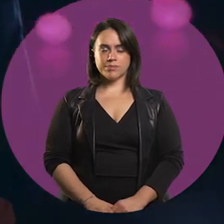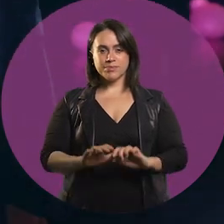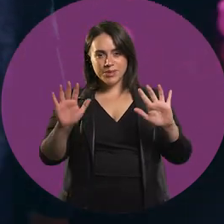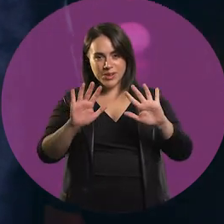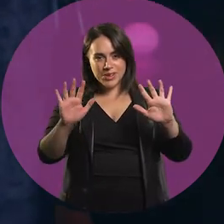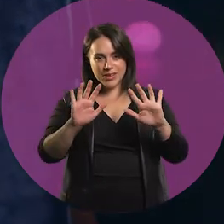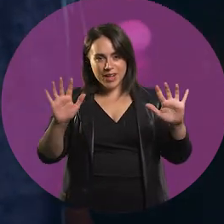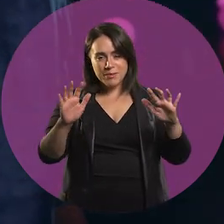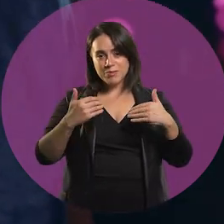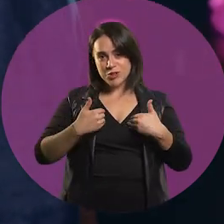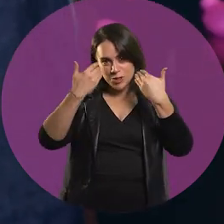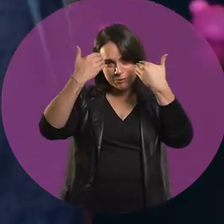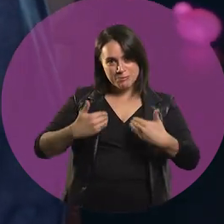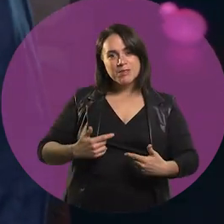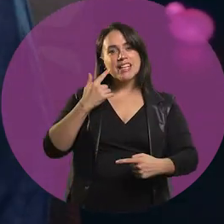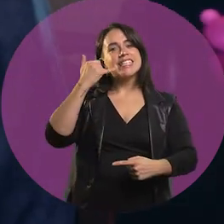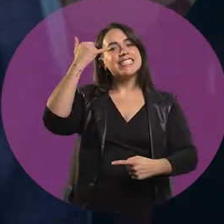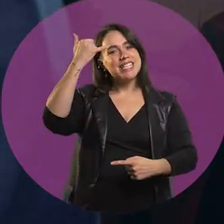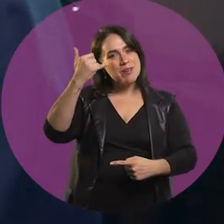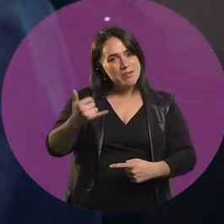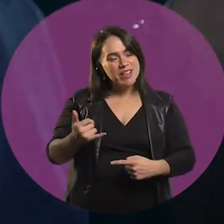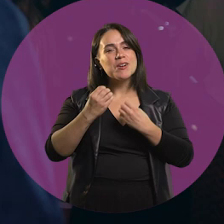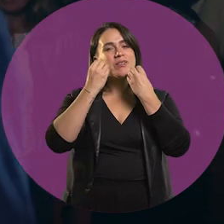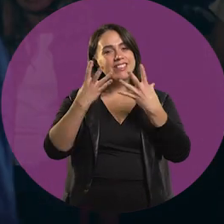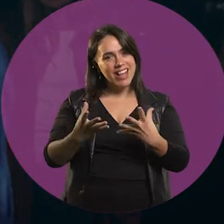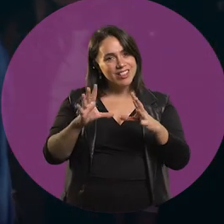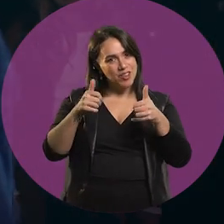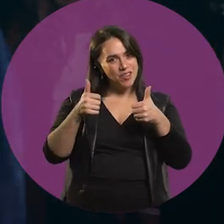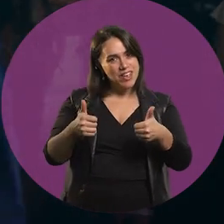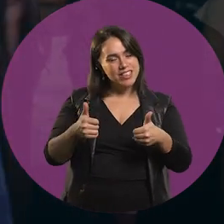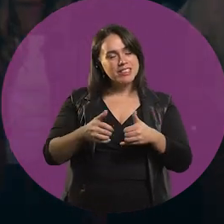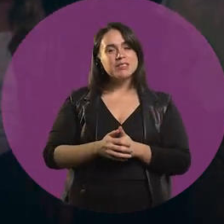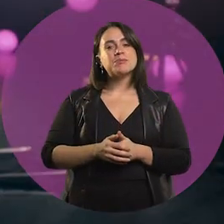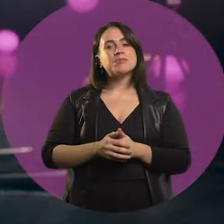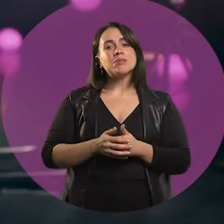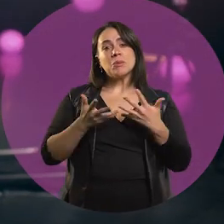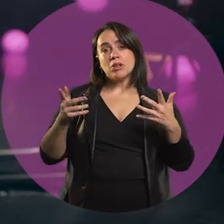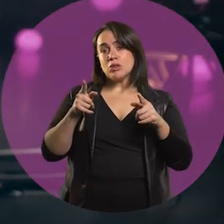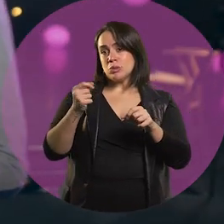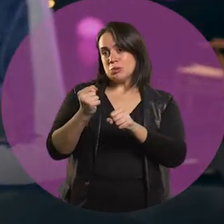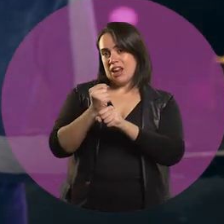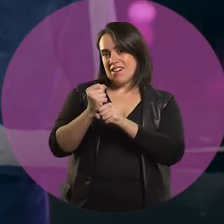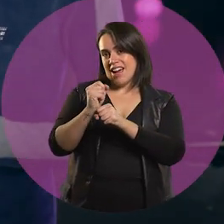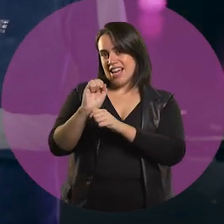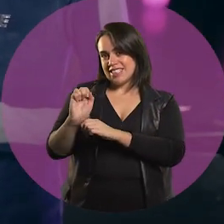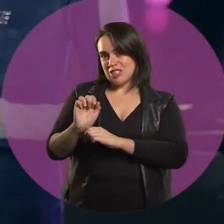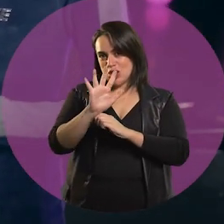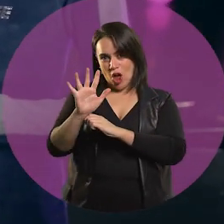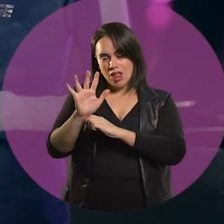Hola, estimada. Hola, ¿qué tal? Yo soy el que llamó, molestó por teléfono. - Ramón, ¿cómo estás? Bueno, vos trabajás en el Sodre, qué te vamos a decir a vos